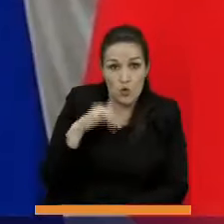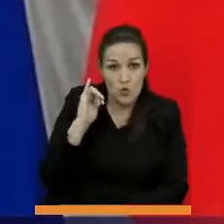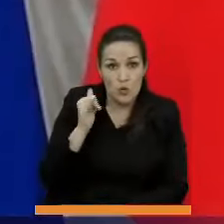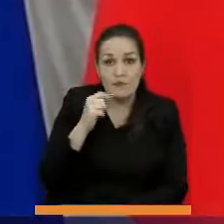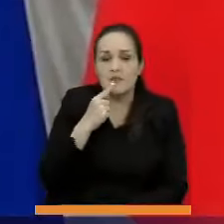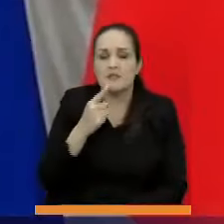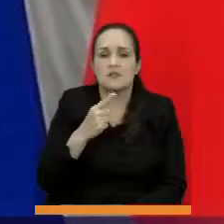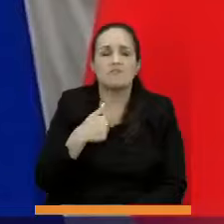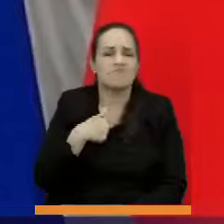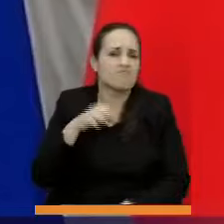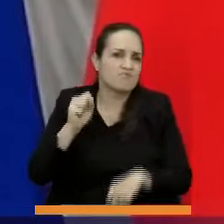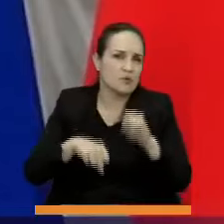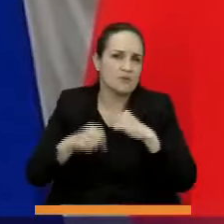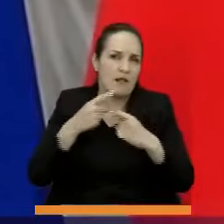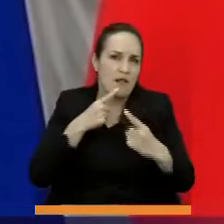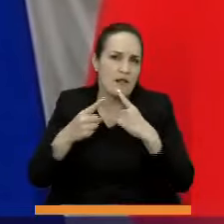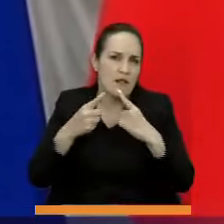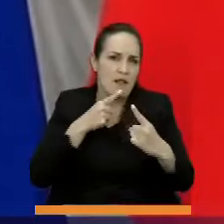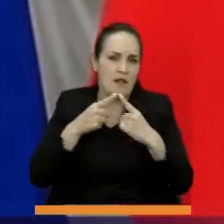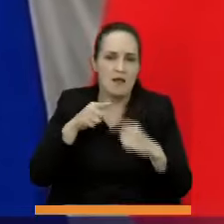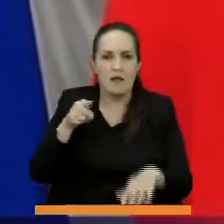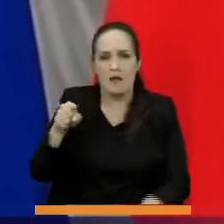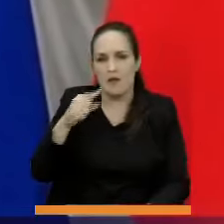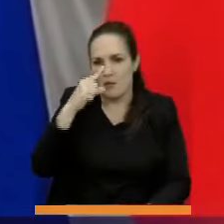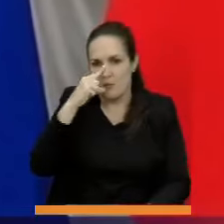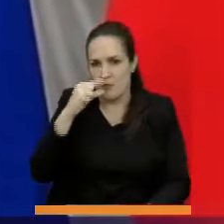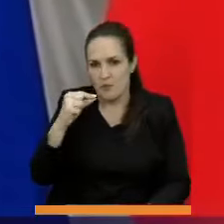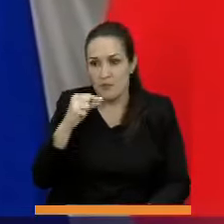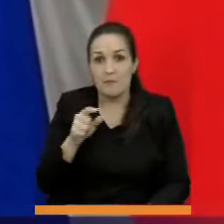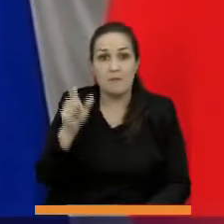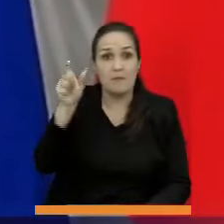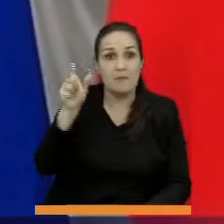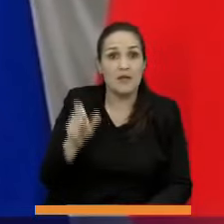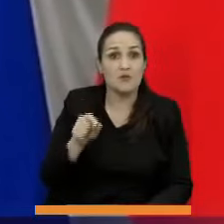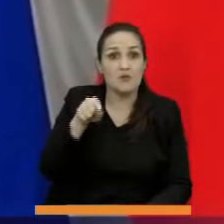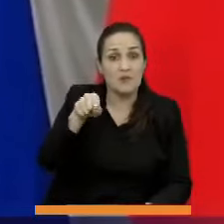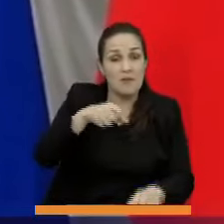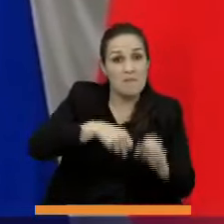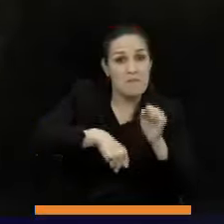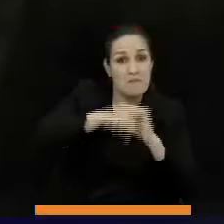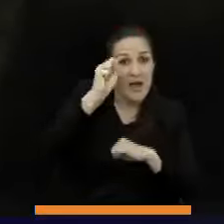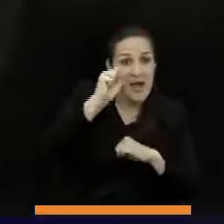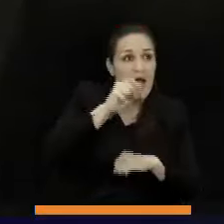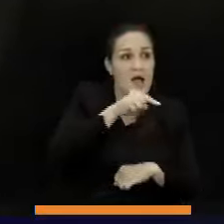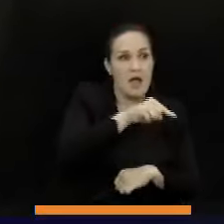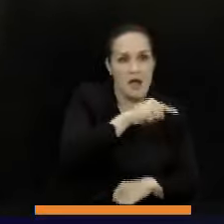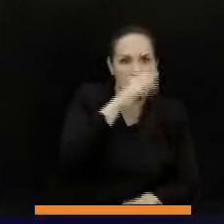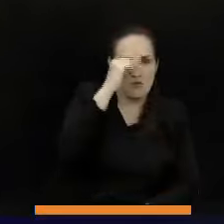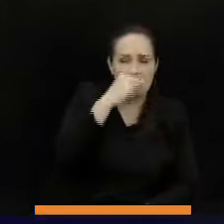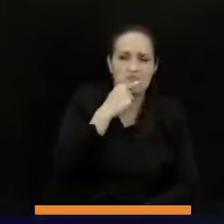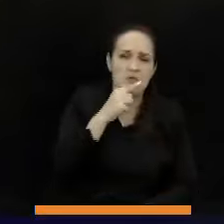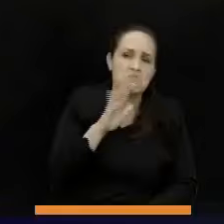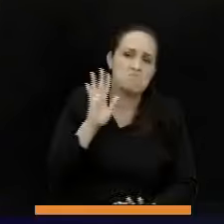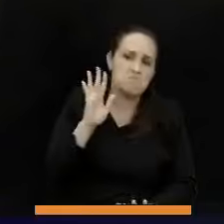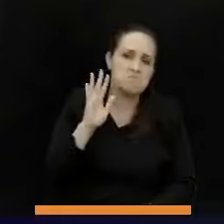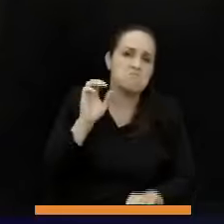MANTENGAMOS CONVERSACIONES CON ESTADOS UNIDOS. DONALD TRUMP SUFRE ESTE